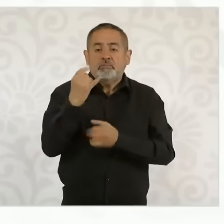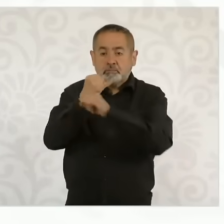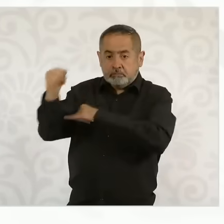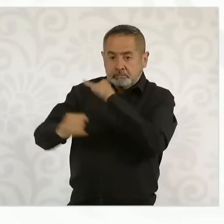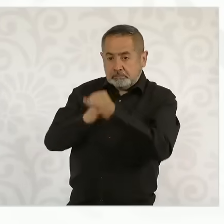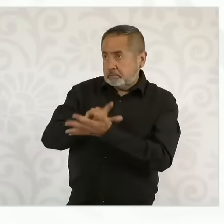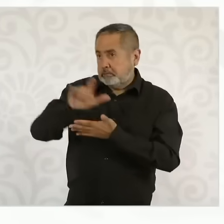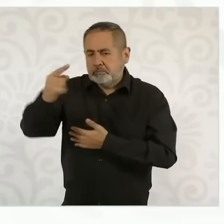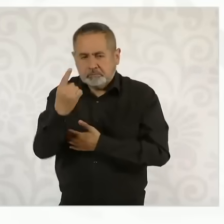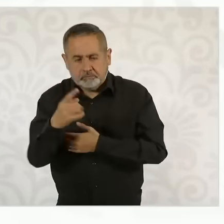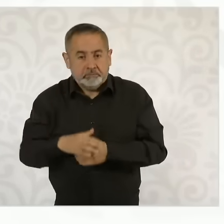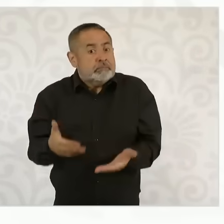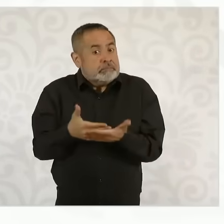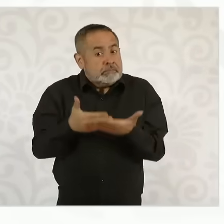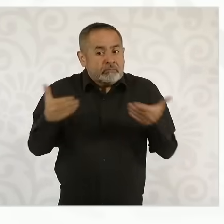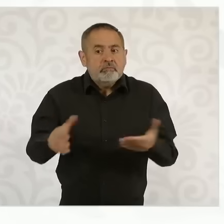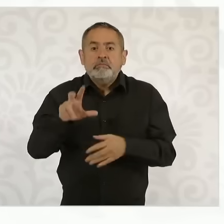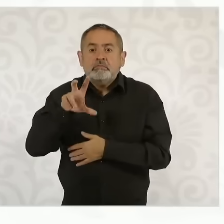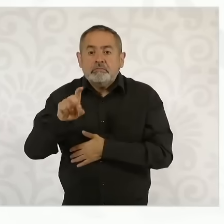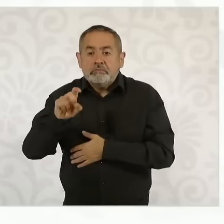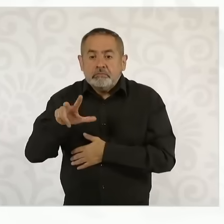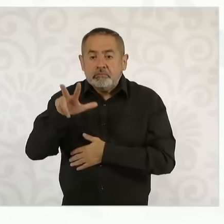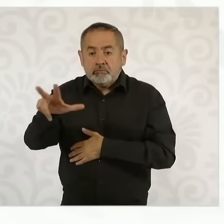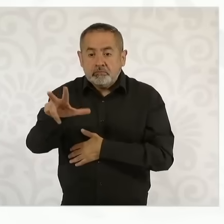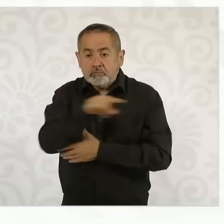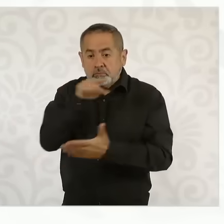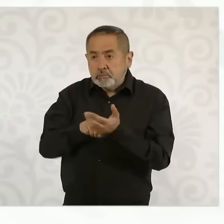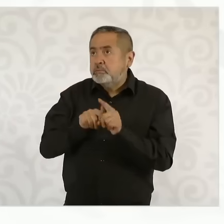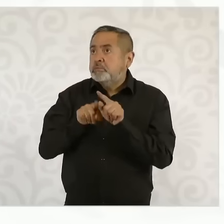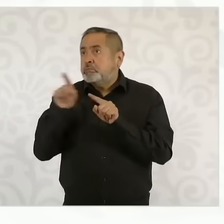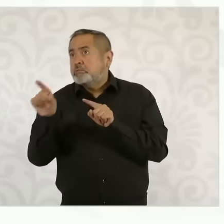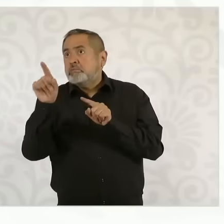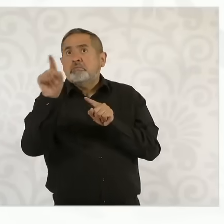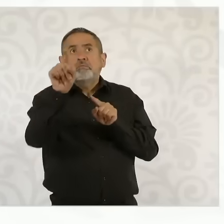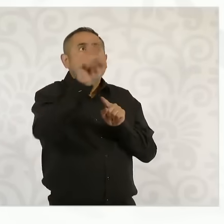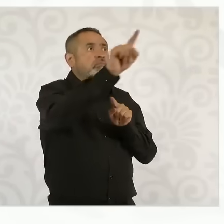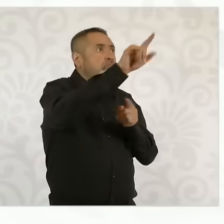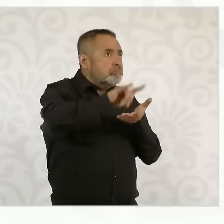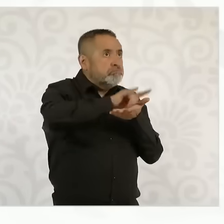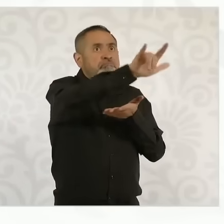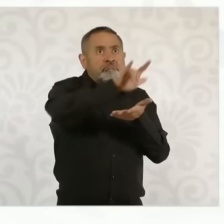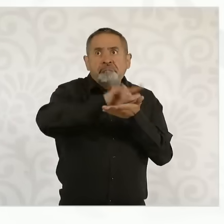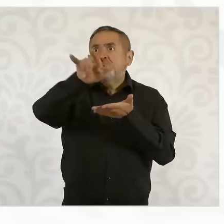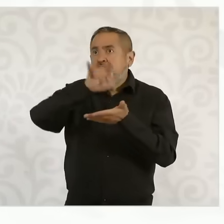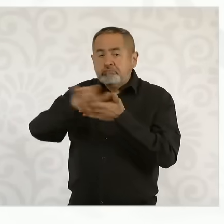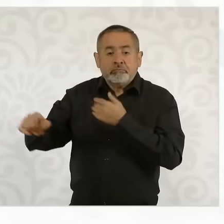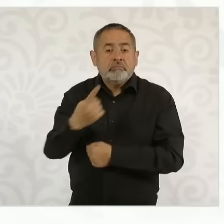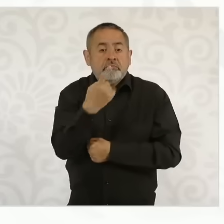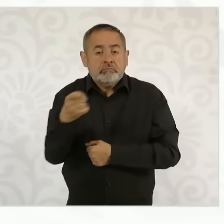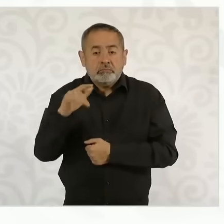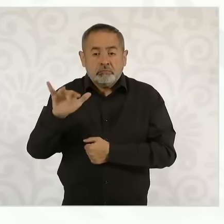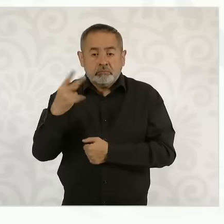tenemos ya 38 destinos nacionales, un promedio de 152 operaciones aéreas diarias de pasajeros y un